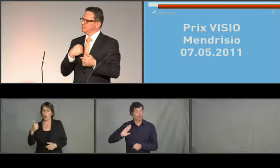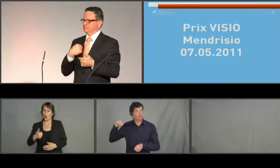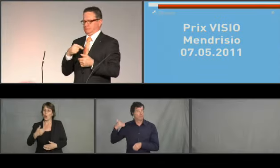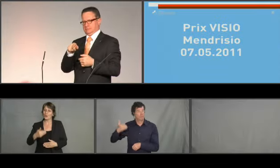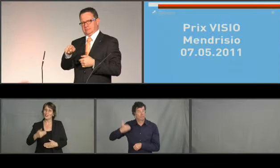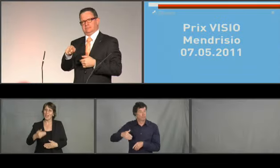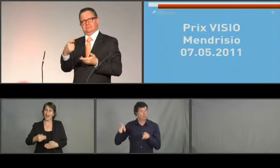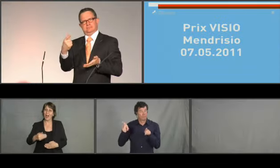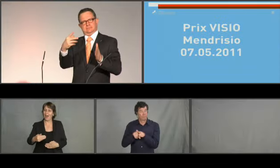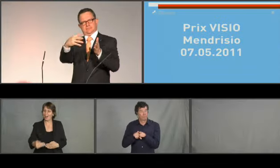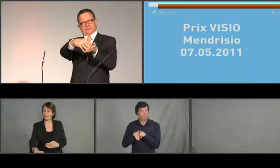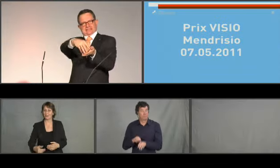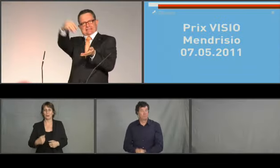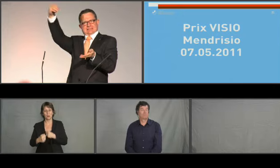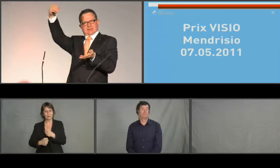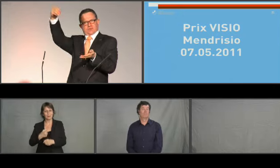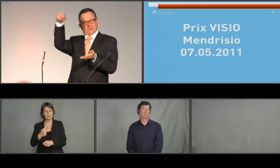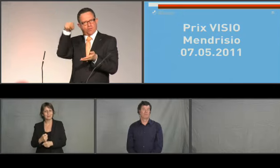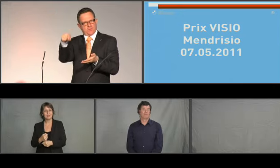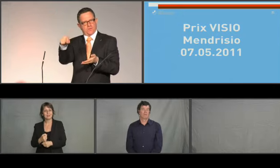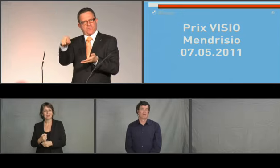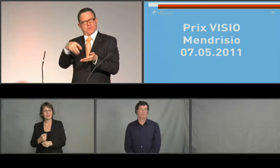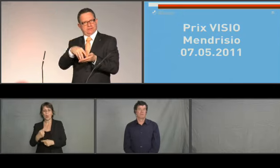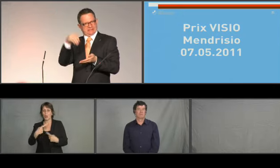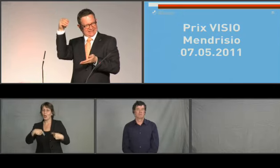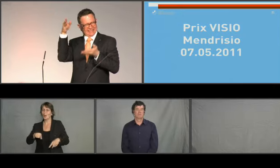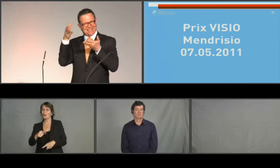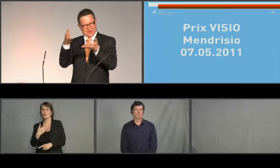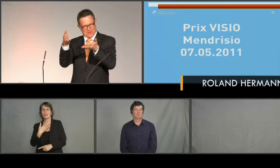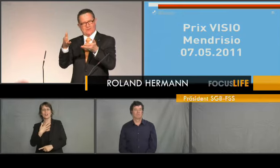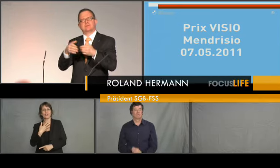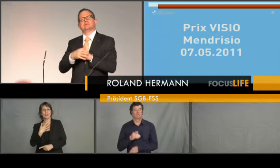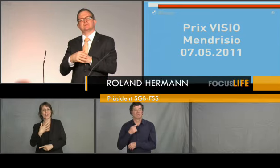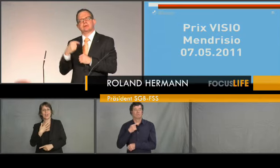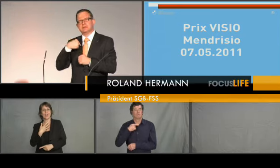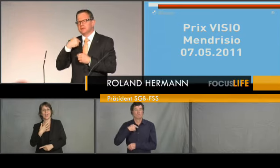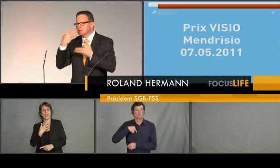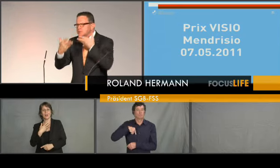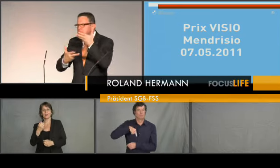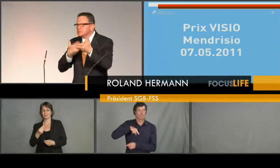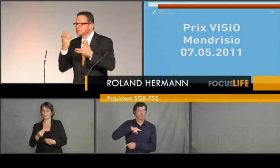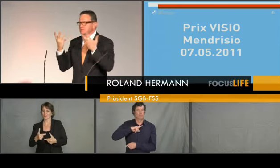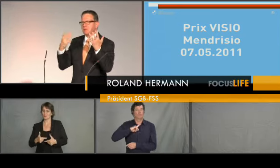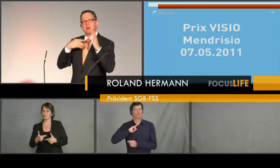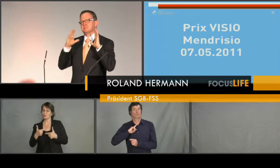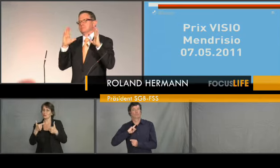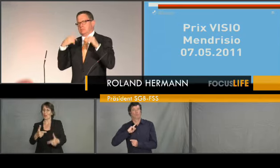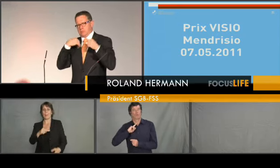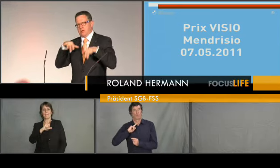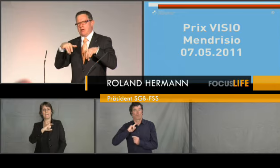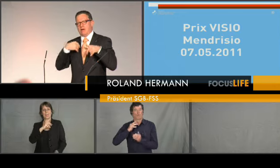Es geht jetzt um die Überreichung des Prix VISIO. Da werde ich nicht selber federführend sein,